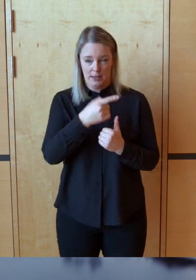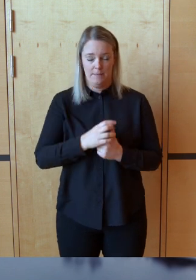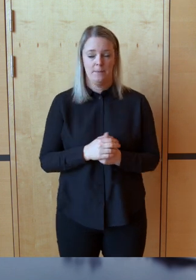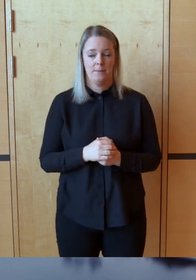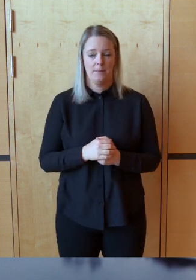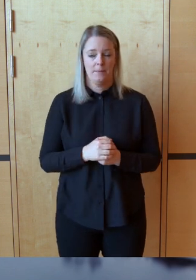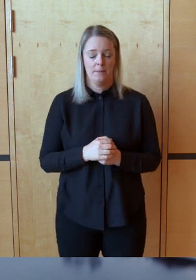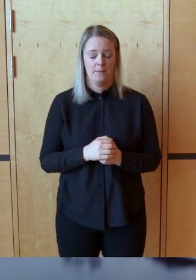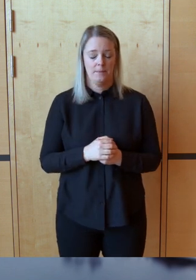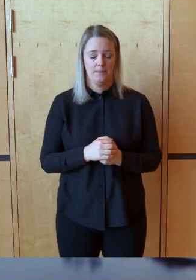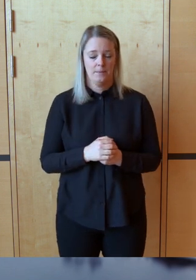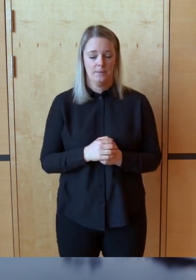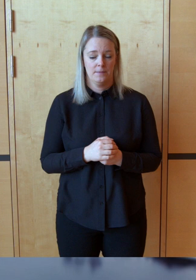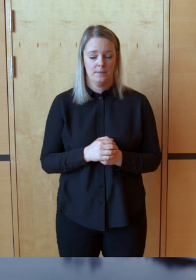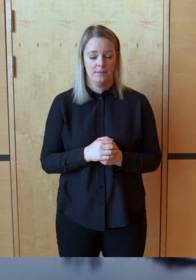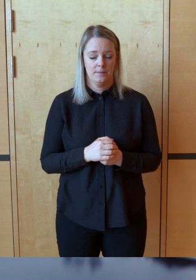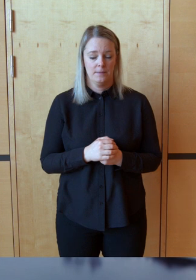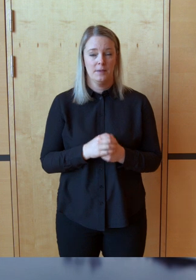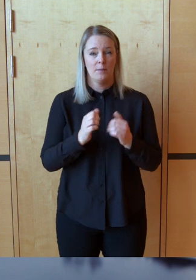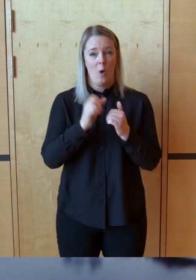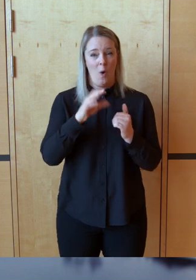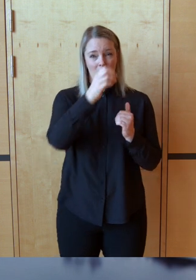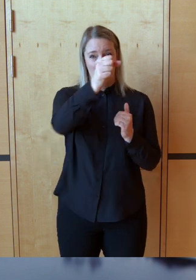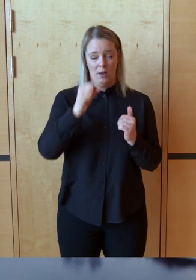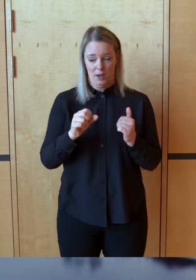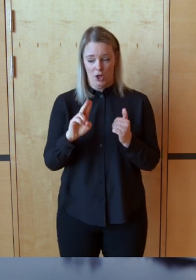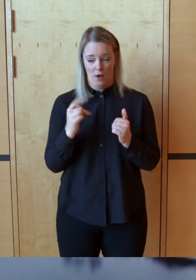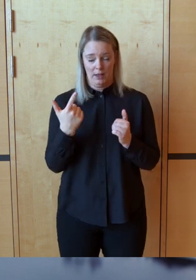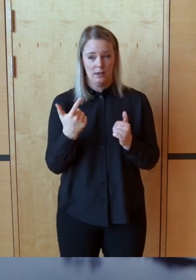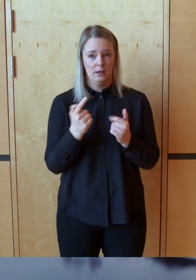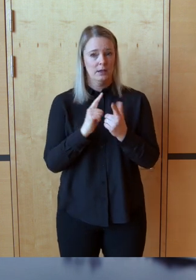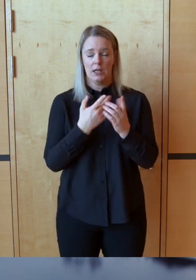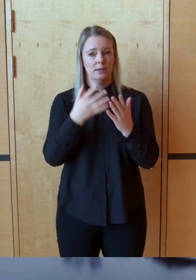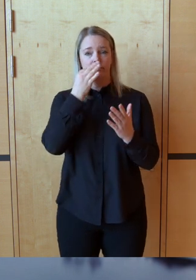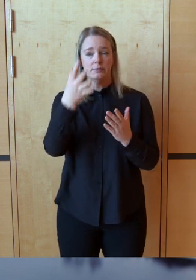Hon här Nu är vi framme vid väldigt mycket men inte på sikt